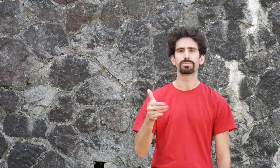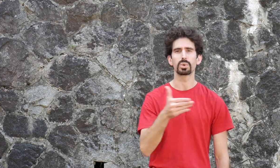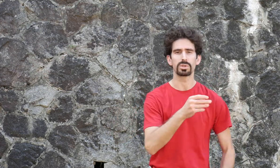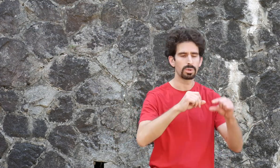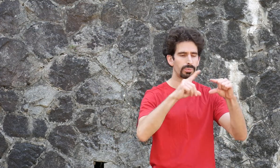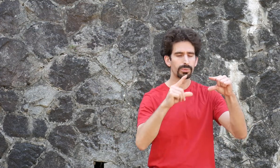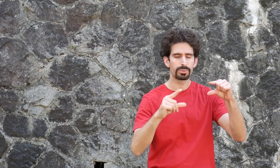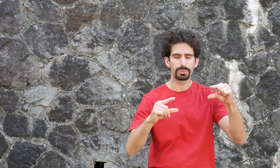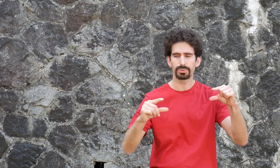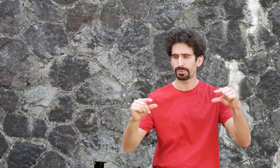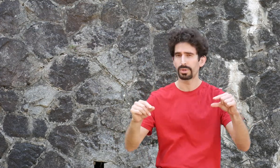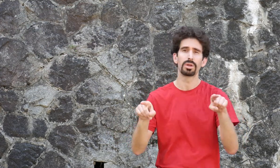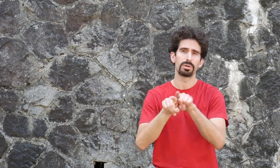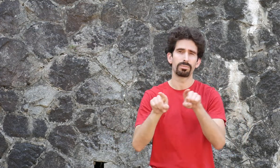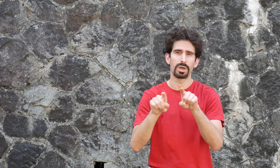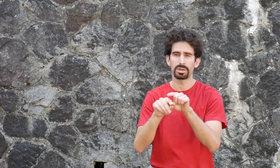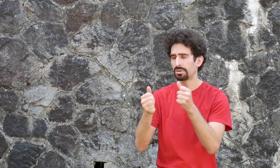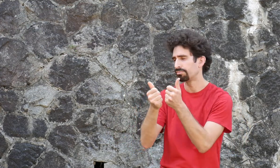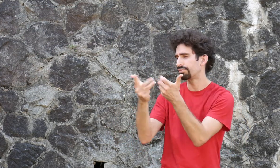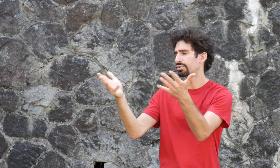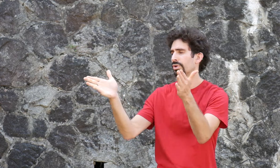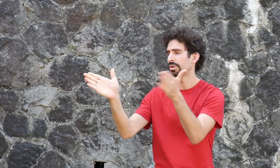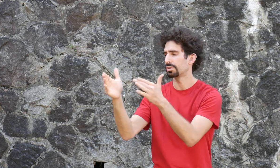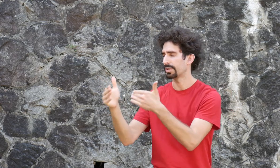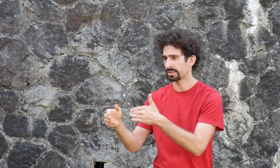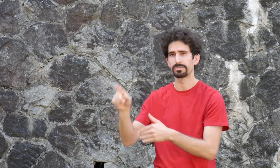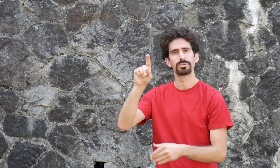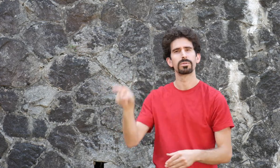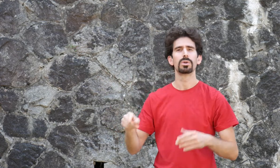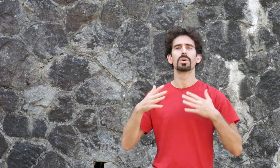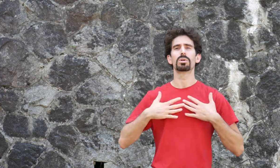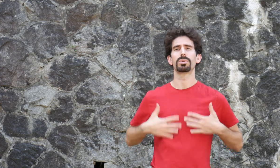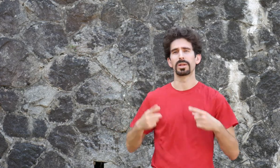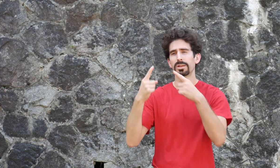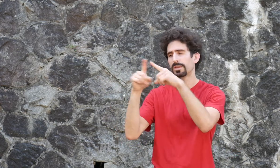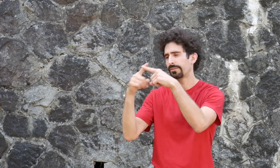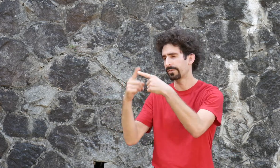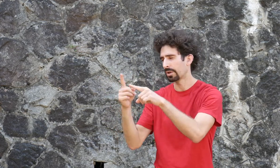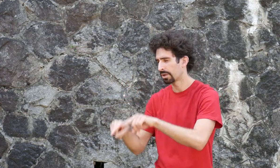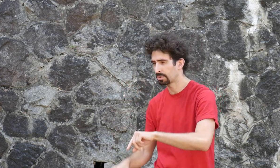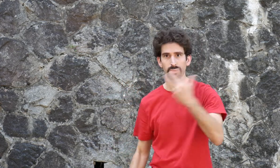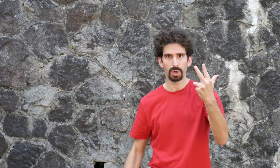Ce poisson regroupe également plusieurs espèces ayant trois comportement différents.